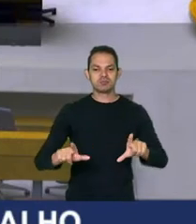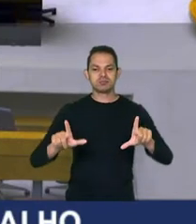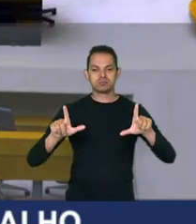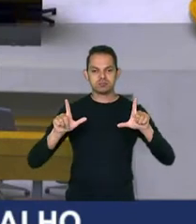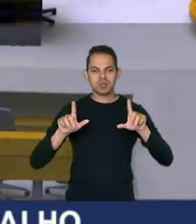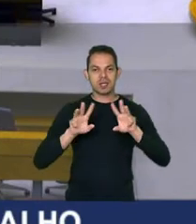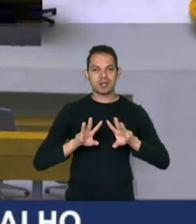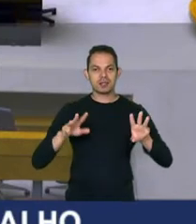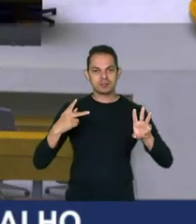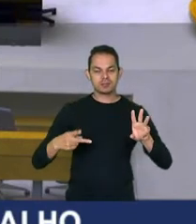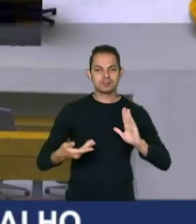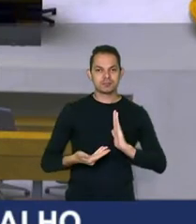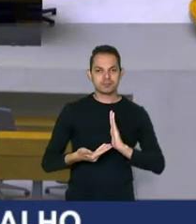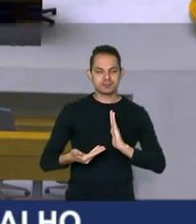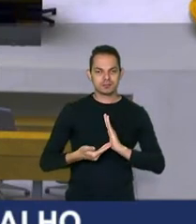CÂMARA, OU NO SITE CAMARA.LEG.BR E OBTENHA MAIS